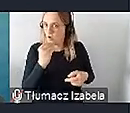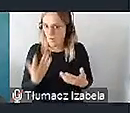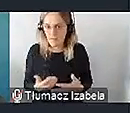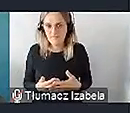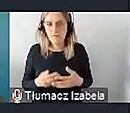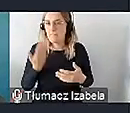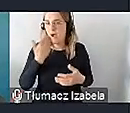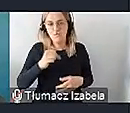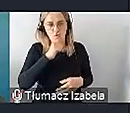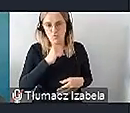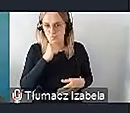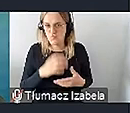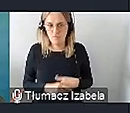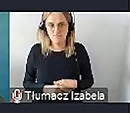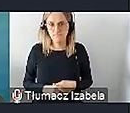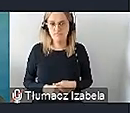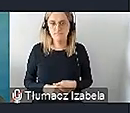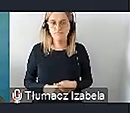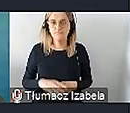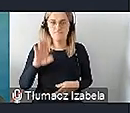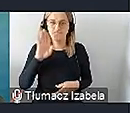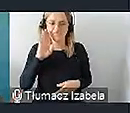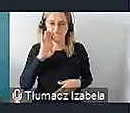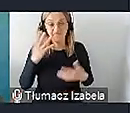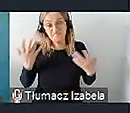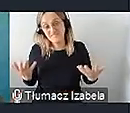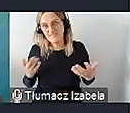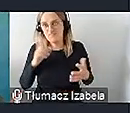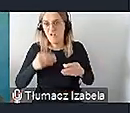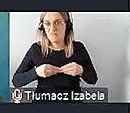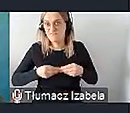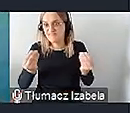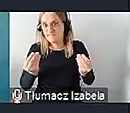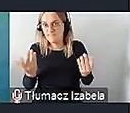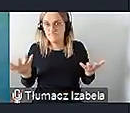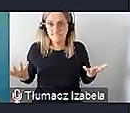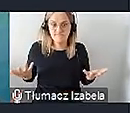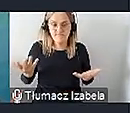Pewnie wiąże się to z takimi rzeczami ewolucyjnymi, że szybkie przetwarzanie obrazu